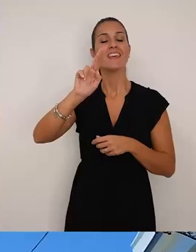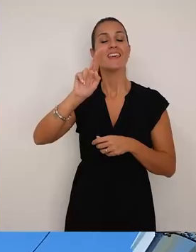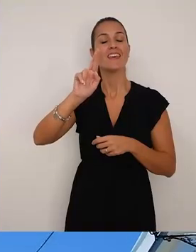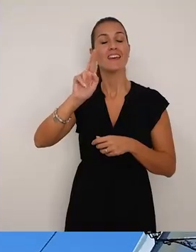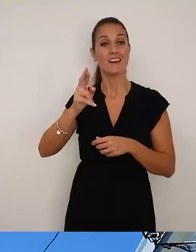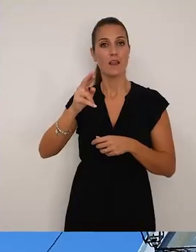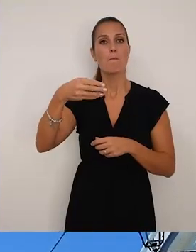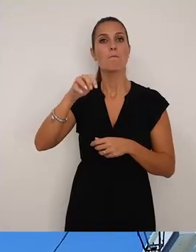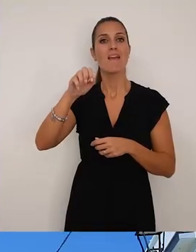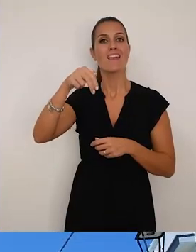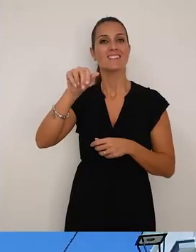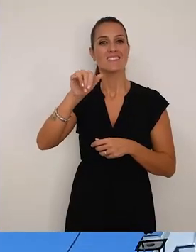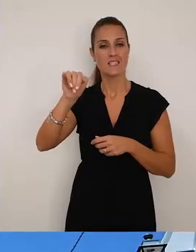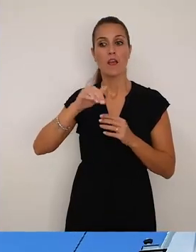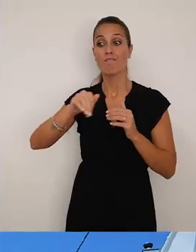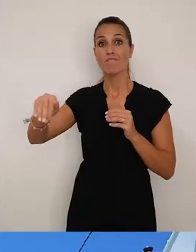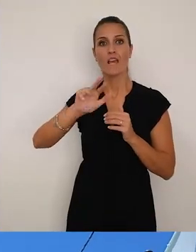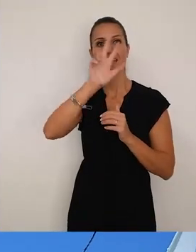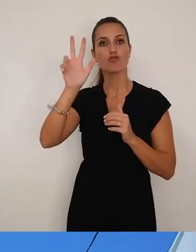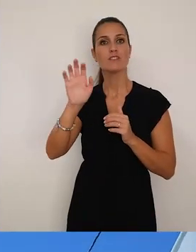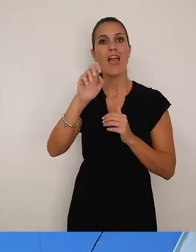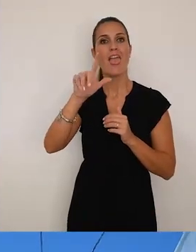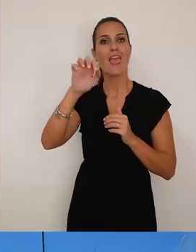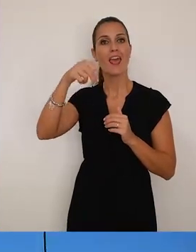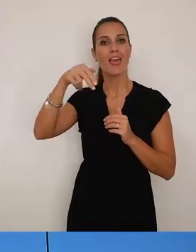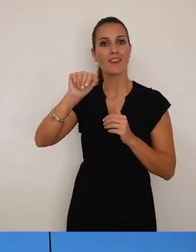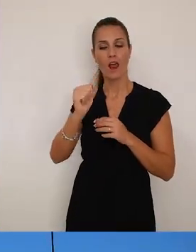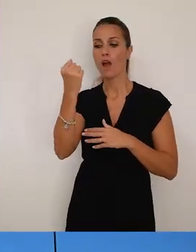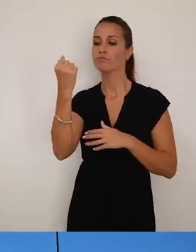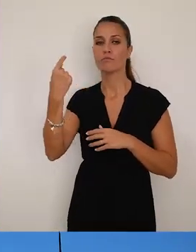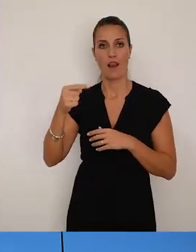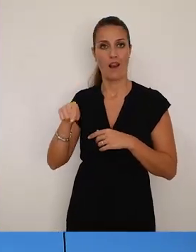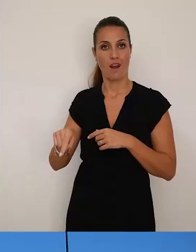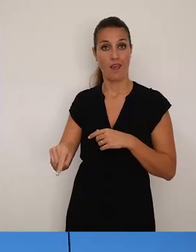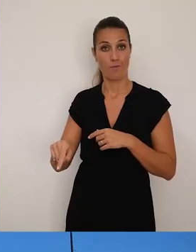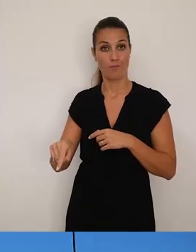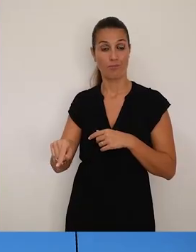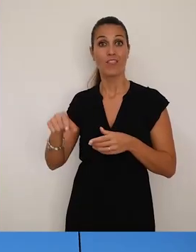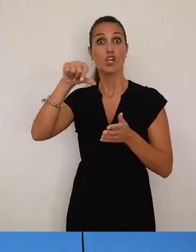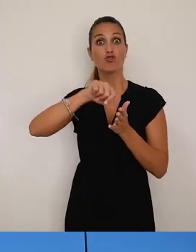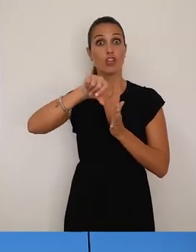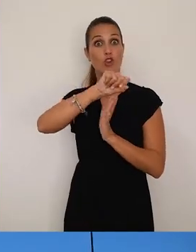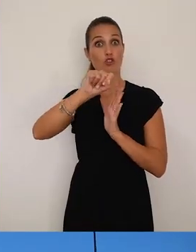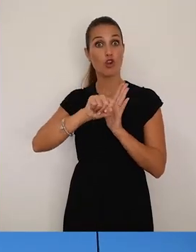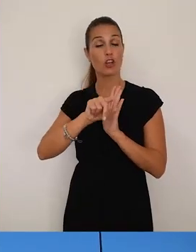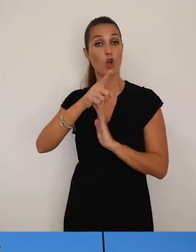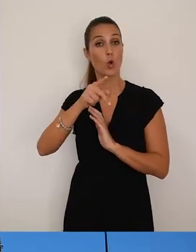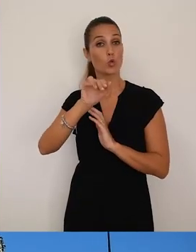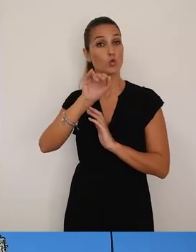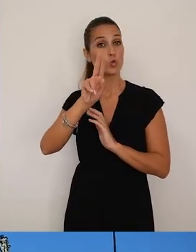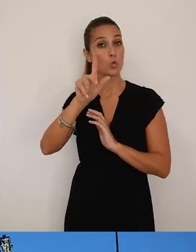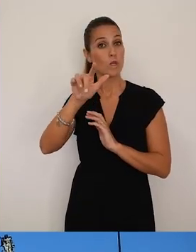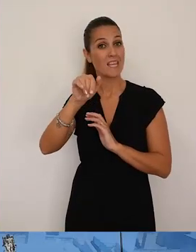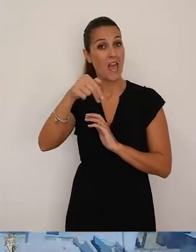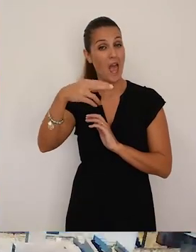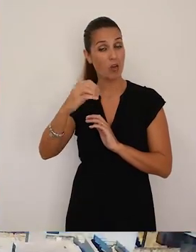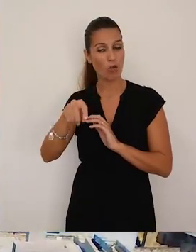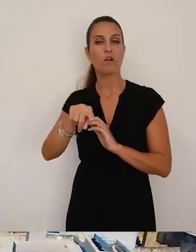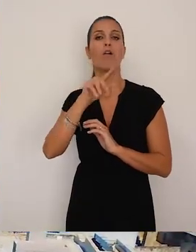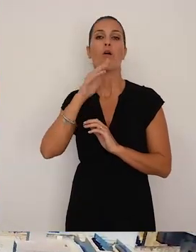“Mensi”, sito in via Regina Elena. Il centro storico di Giuliano conserva la